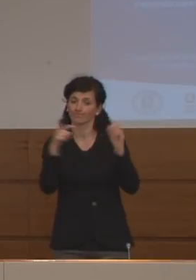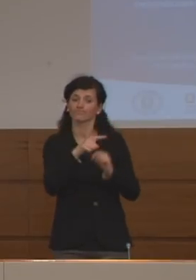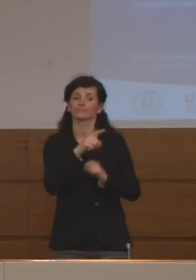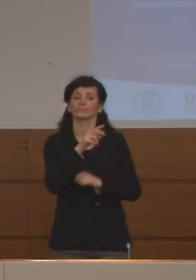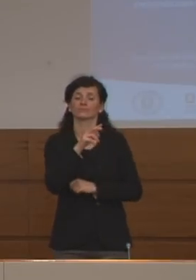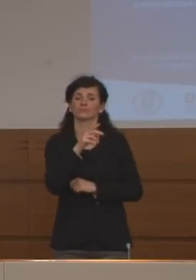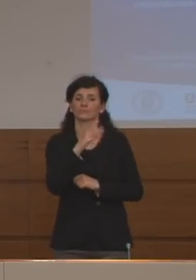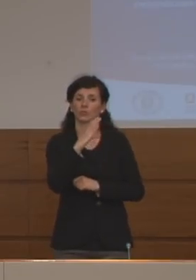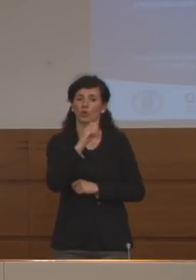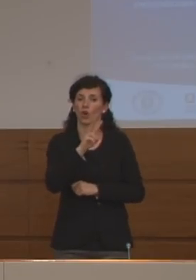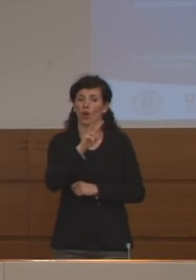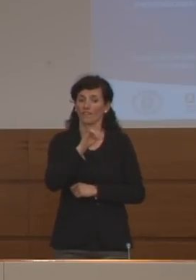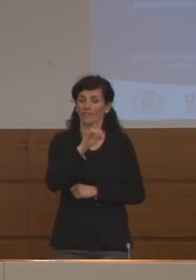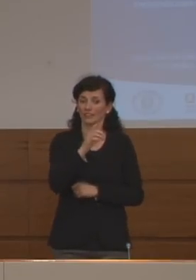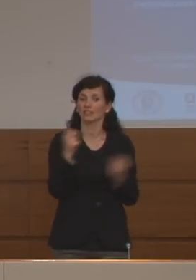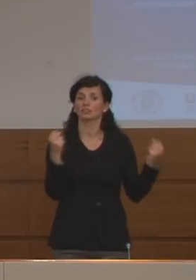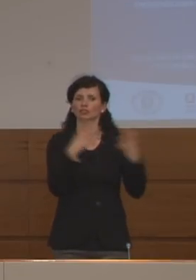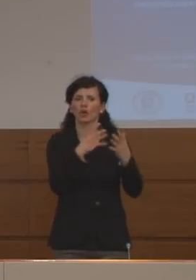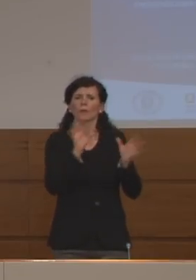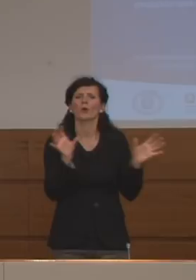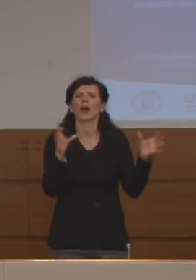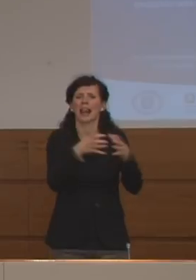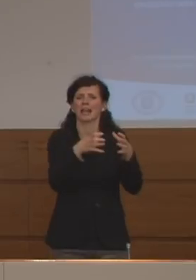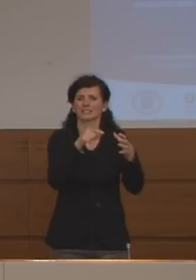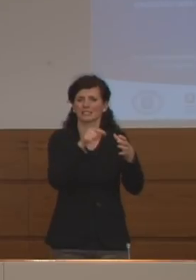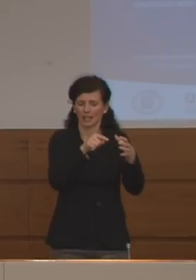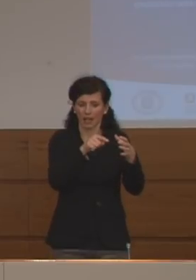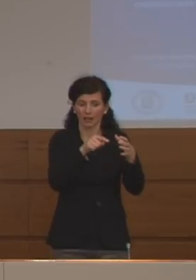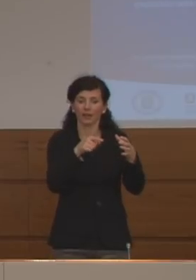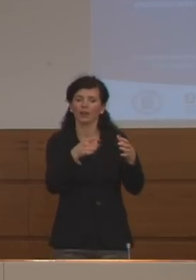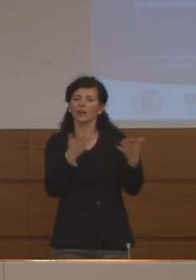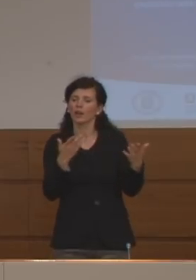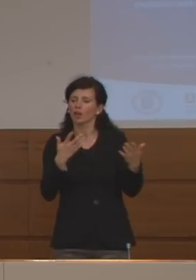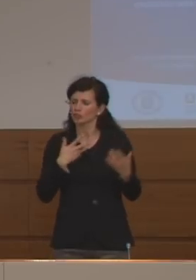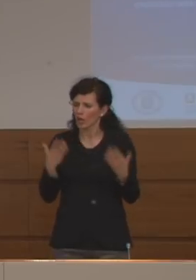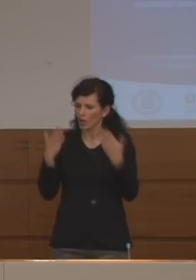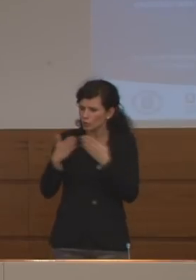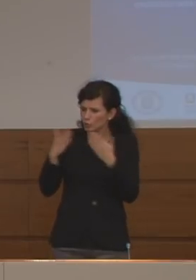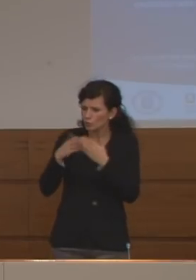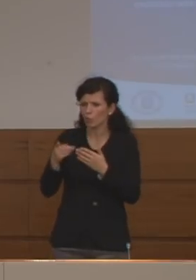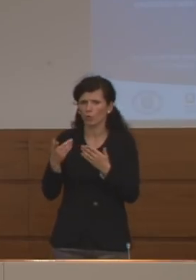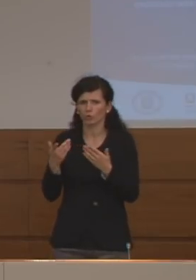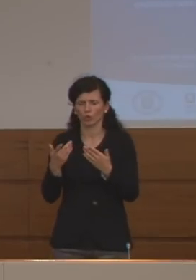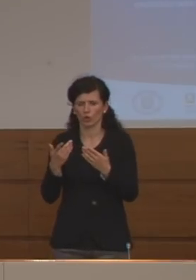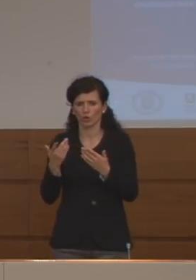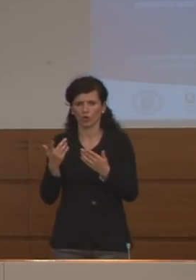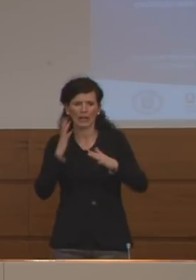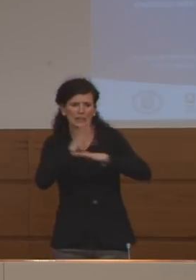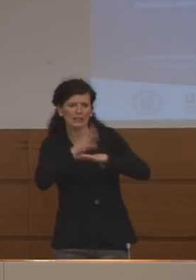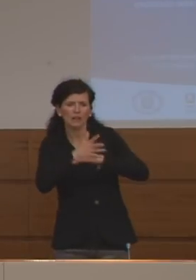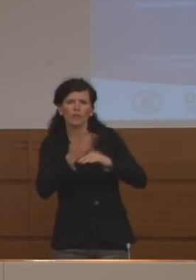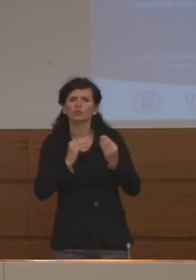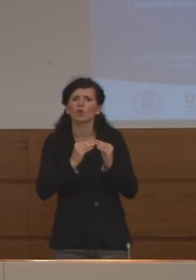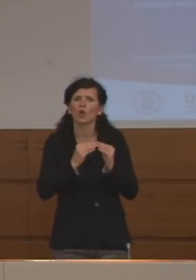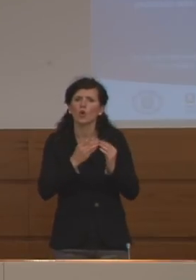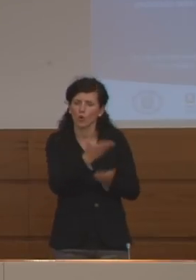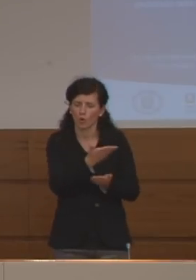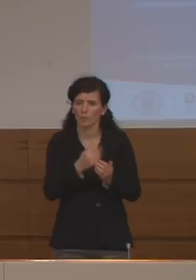I cosiddetti cluster. Quindi che interventi sono allo studio per tutelare gli anziani anche nella fase 2? E al Dottor Borrelli vorrei chiedere invece